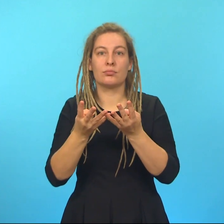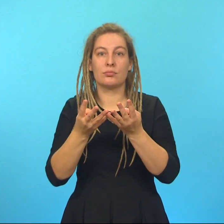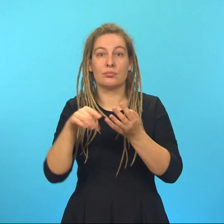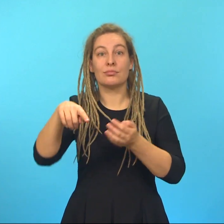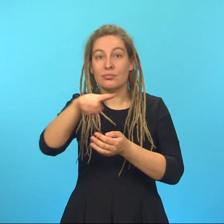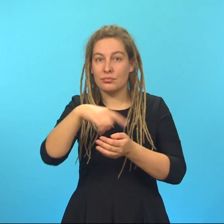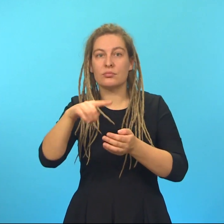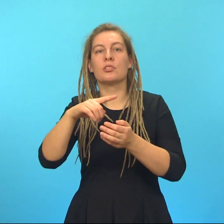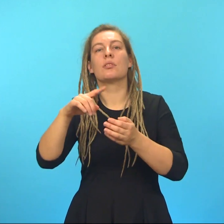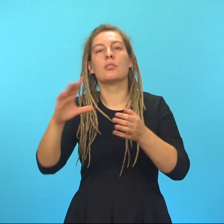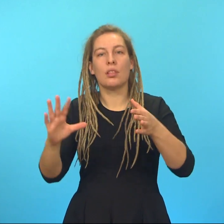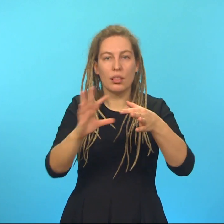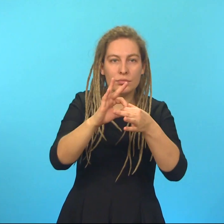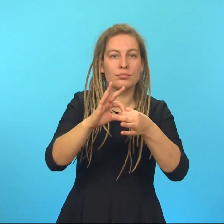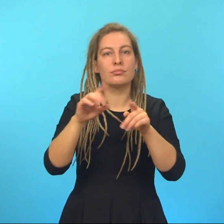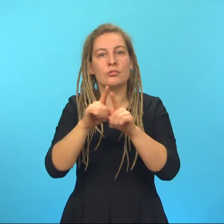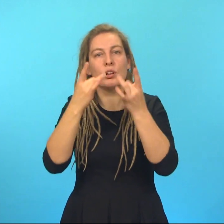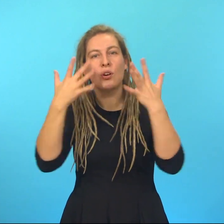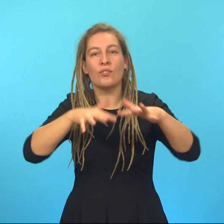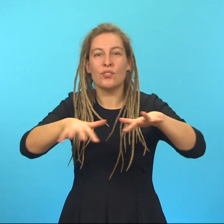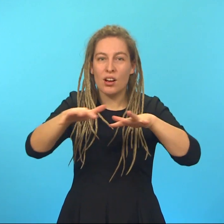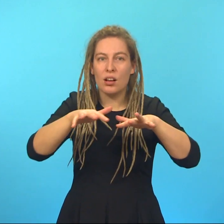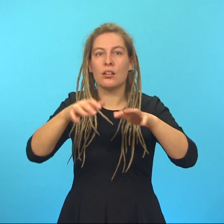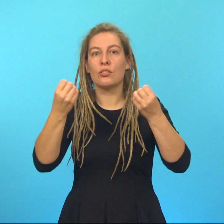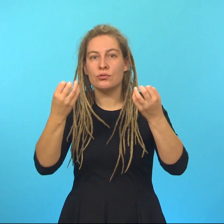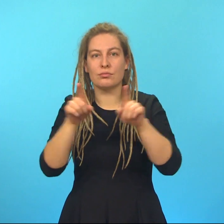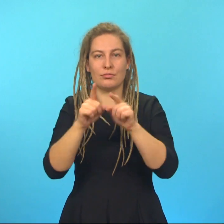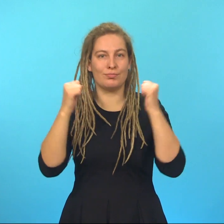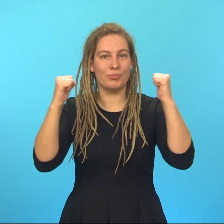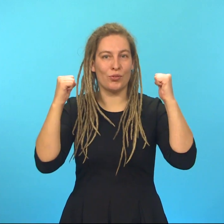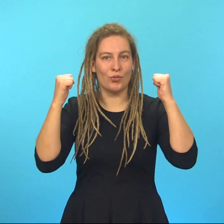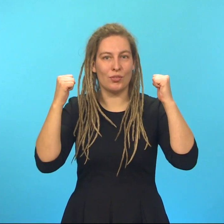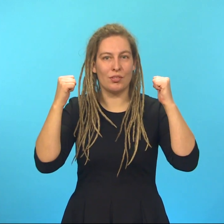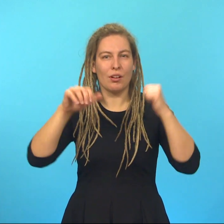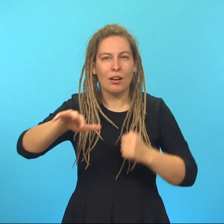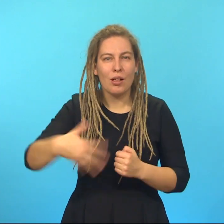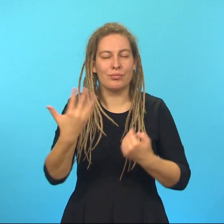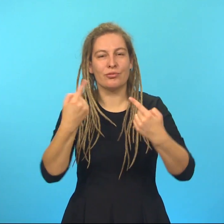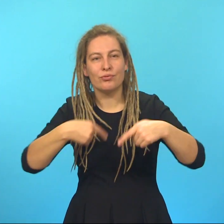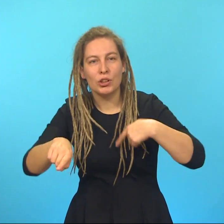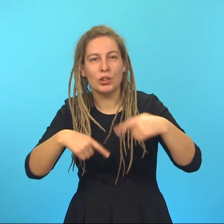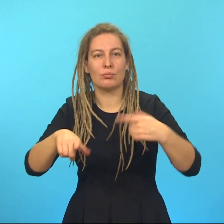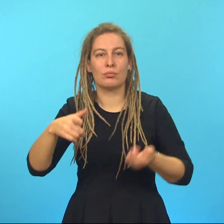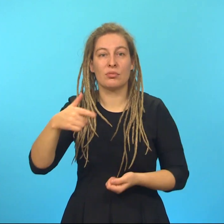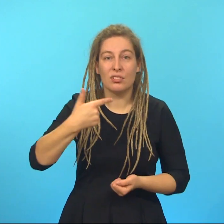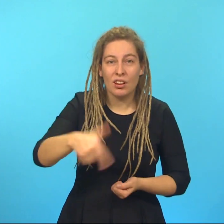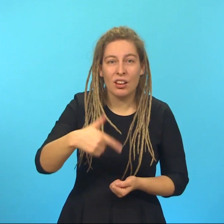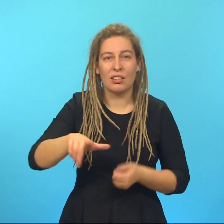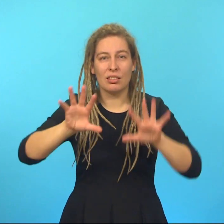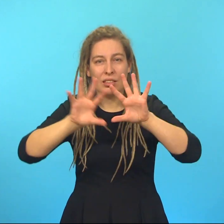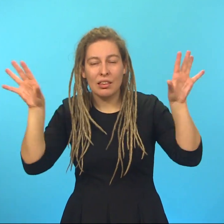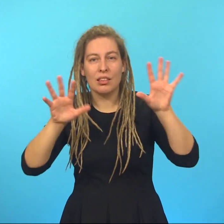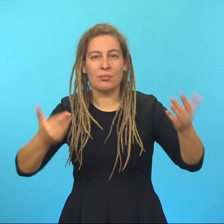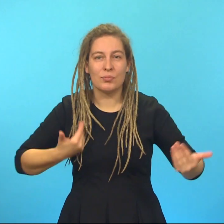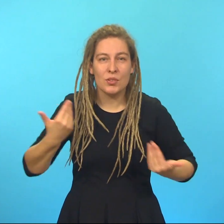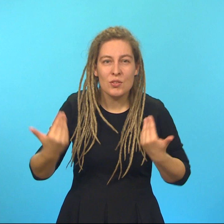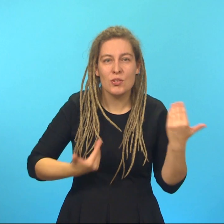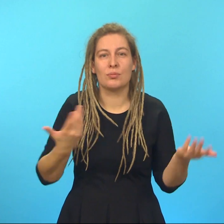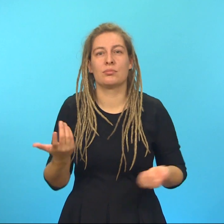Jis greta kultūrinės veiklos dar kuravo ir kurčiųjų sportą: krepšinį, futbolą, tenisą, tinklinį, plaukimą.